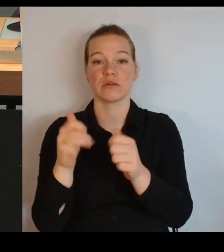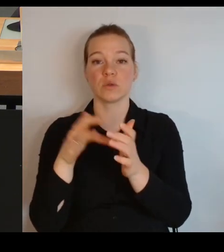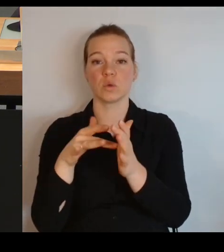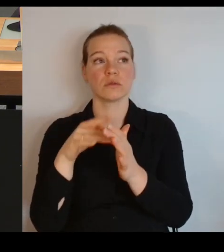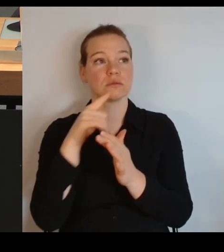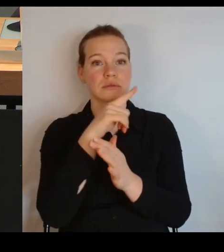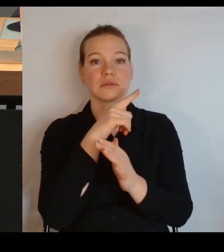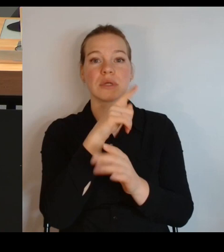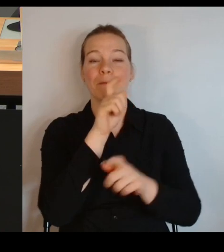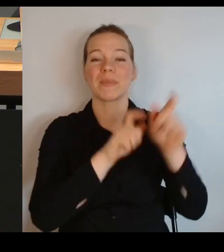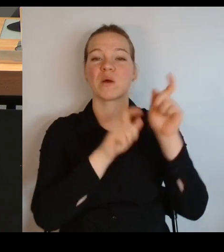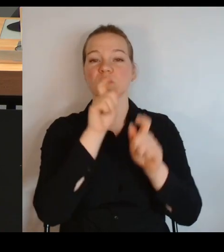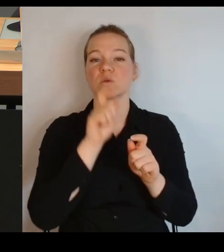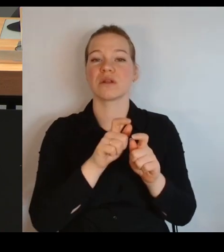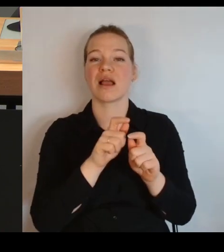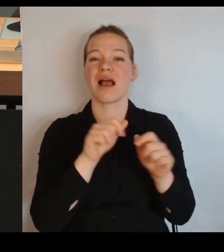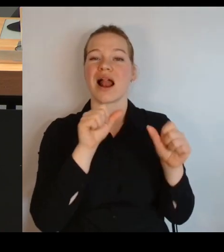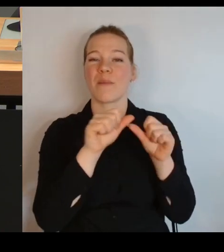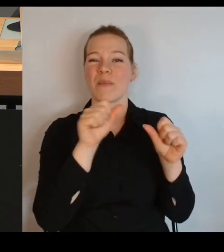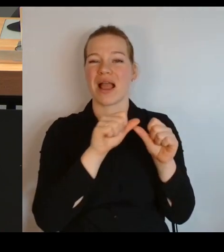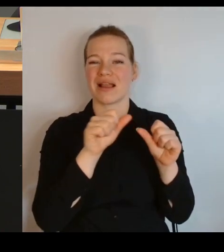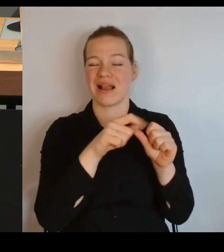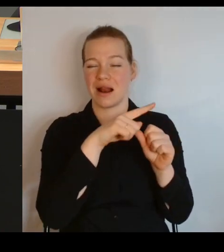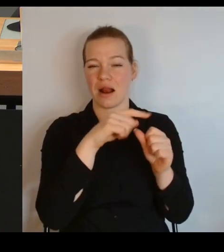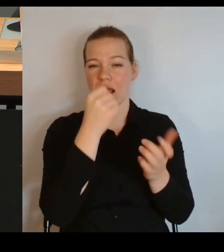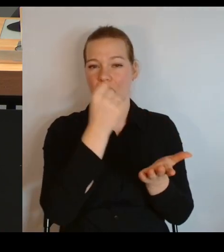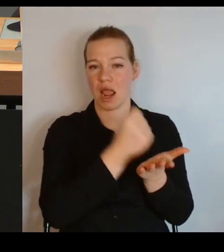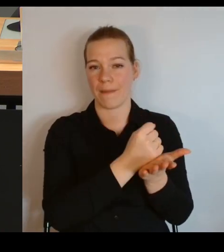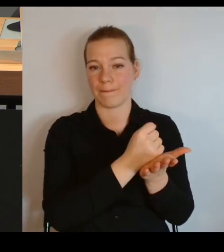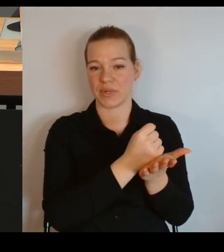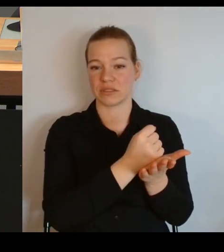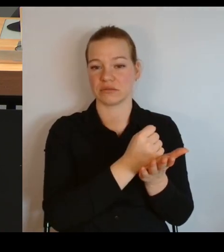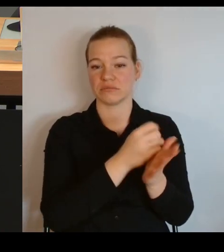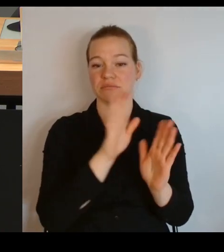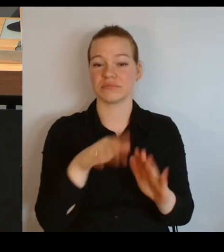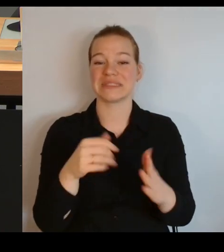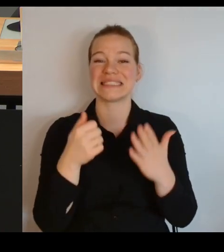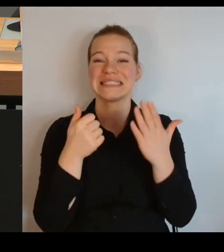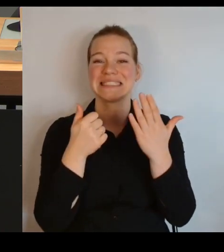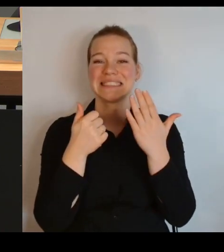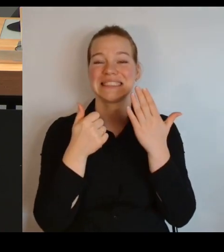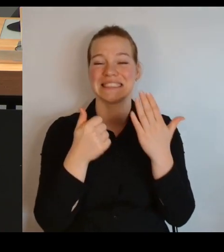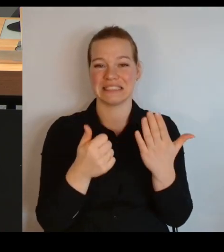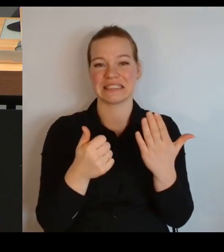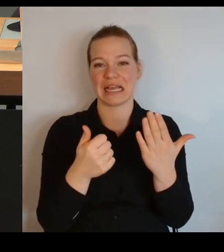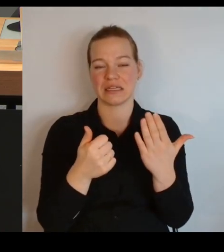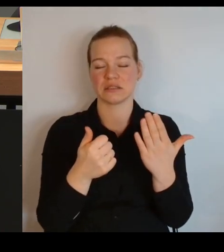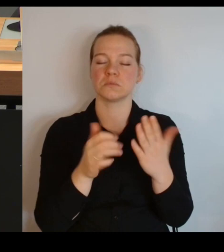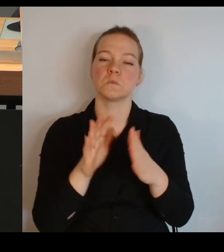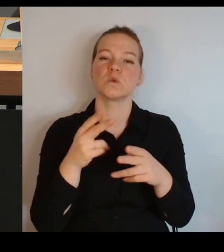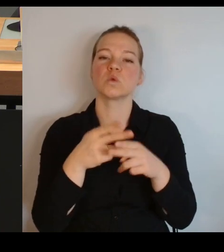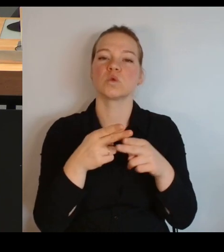sechs sage und schreibe im Durchschnitt sechs Monate. Es bestehen aber auch tatsächlich Einzelfälle.